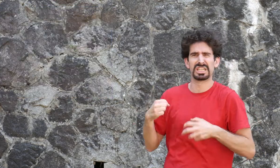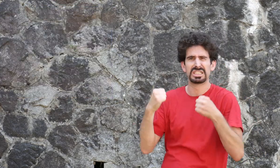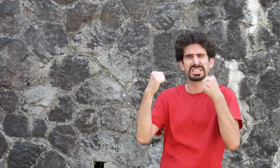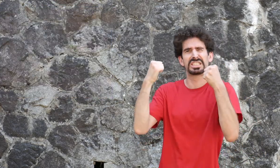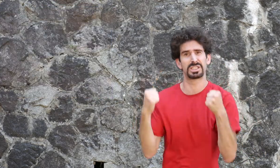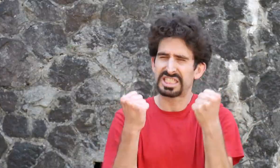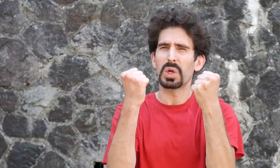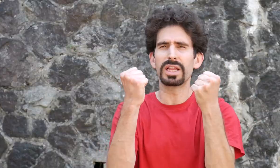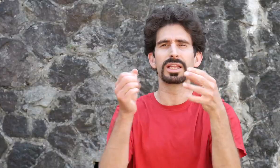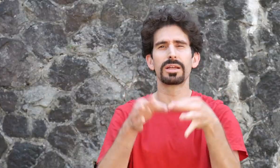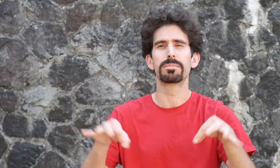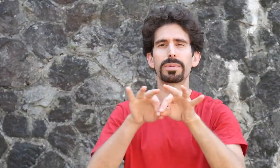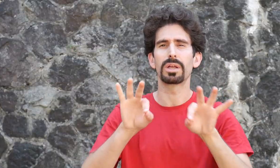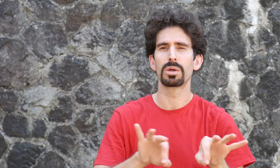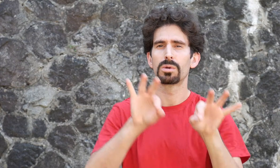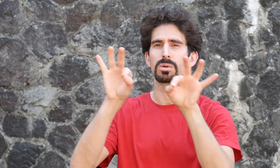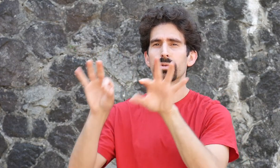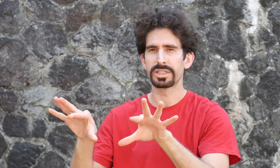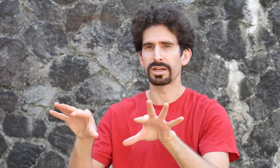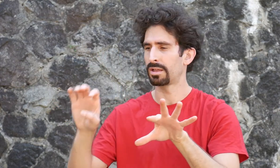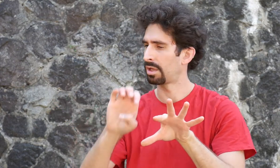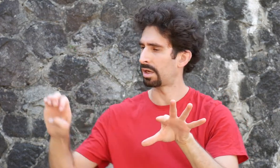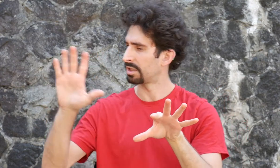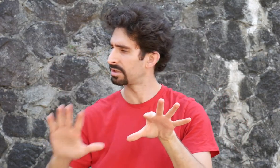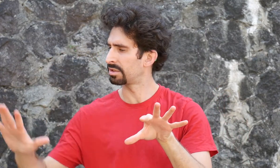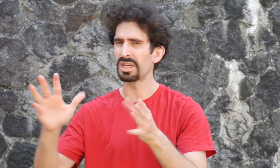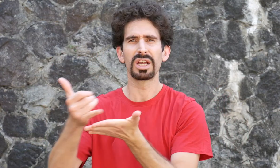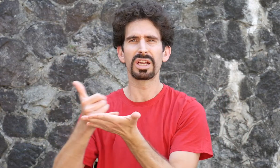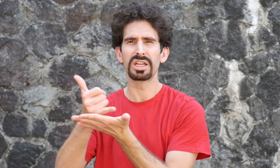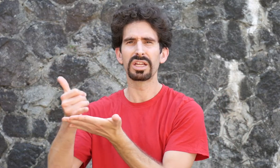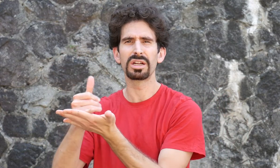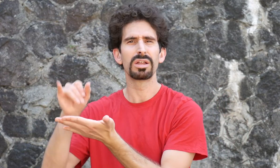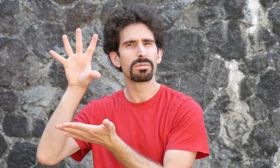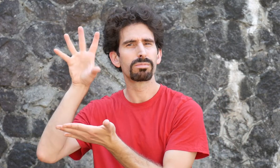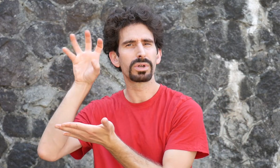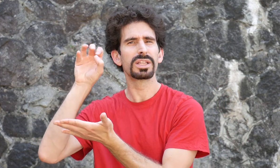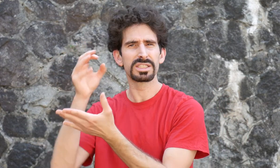Ils sont très solides. A l'est de l'Australie, sur les îles de Polynésie,